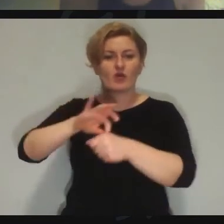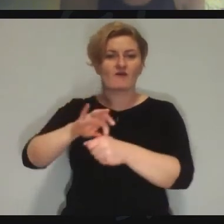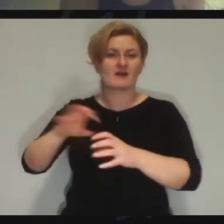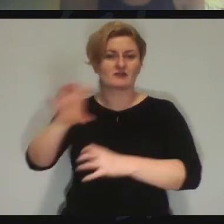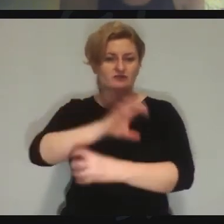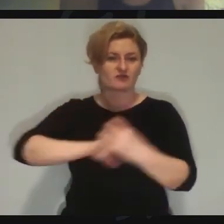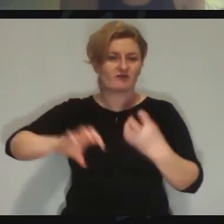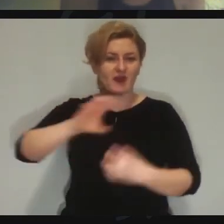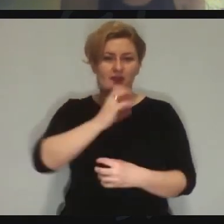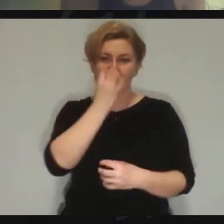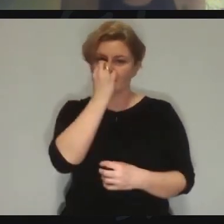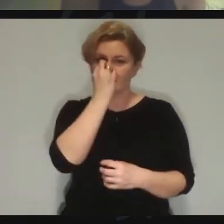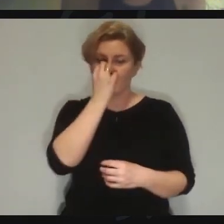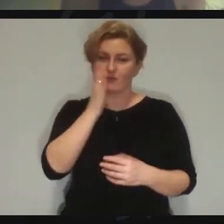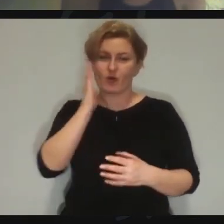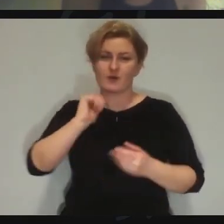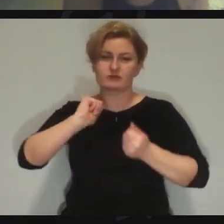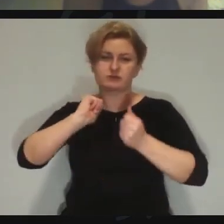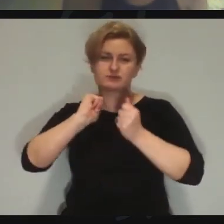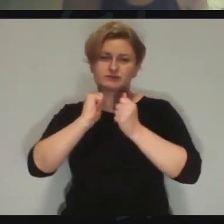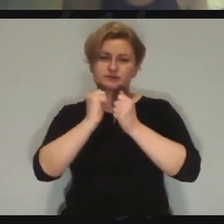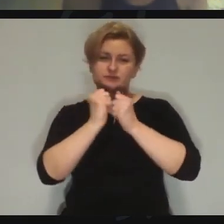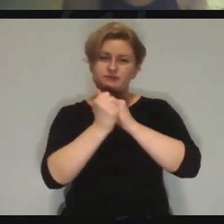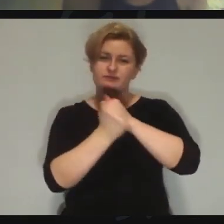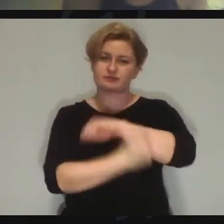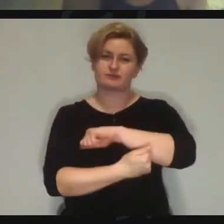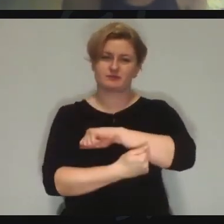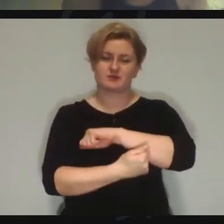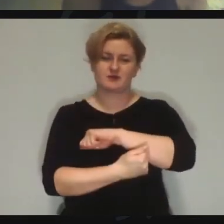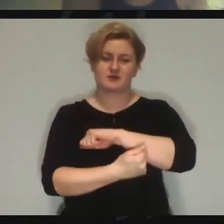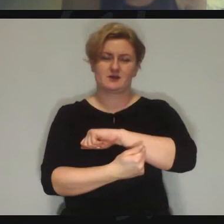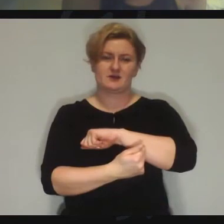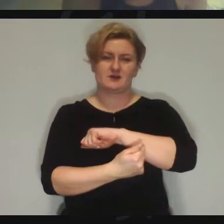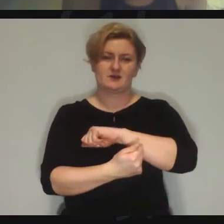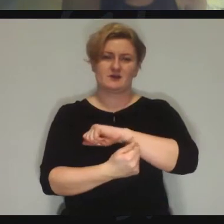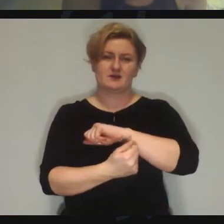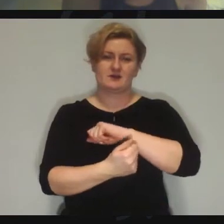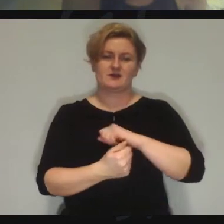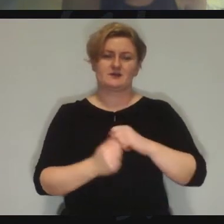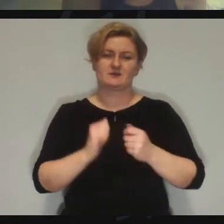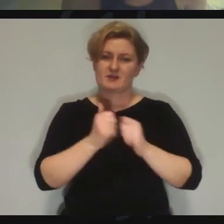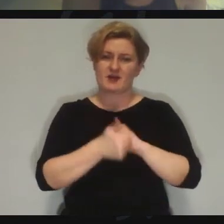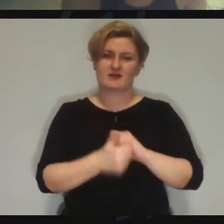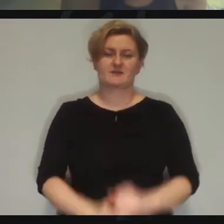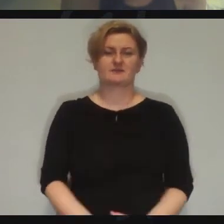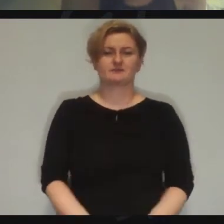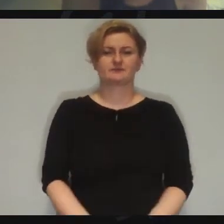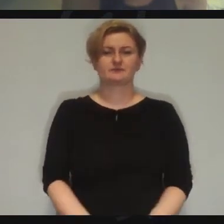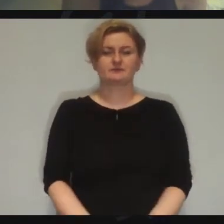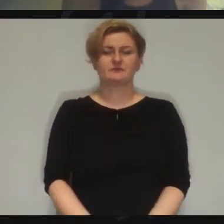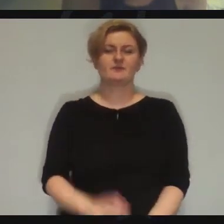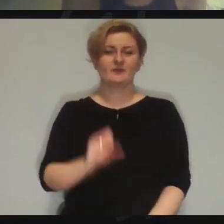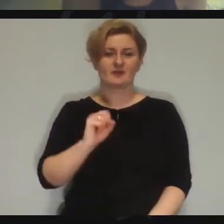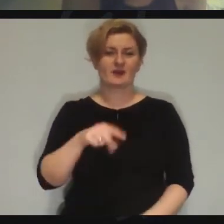ale to się bardzo szybko zmienia i rozwija.